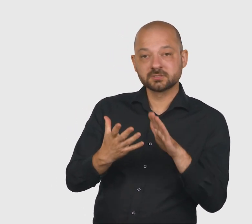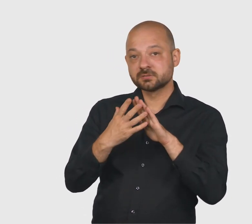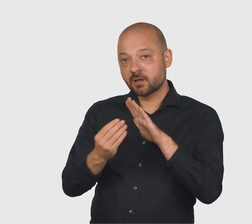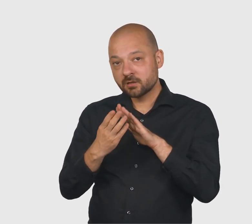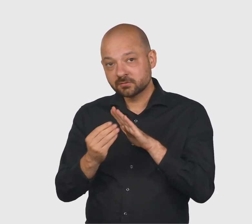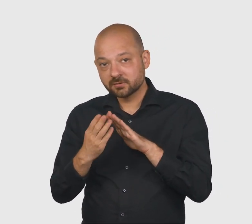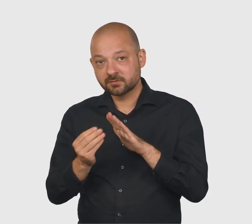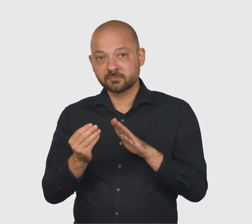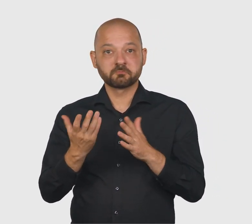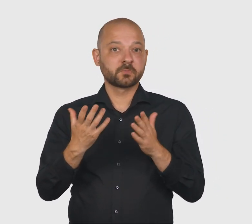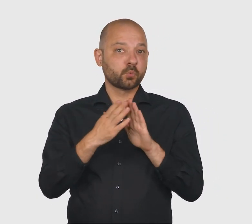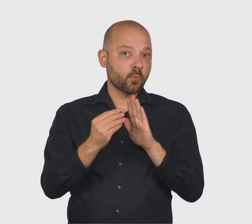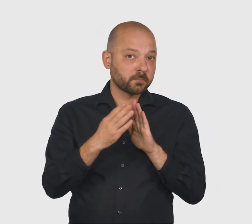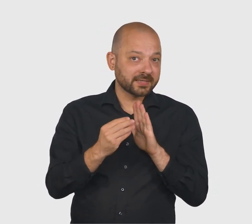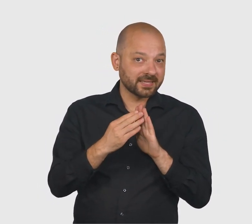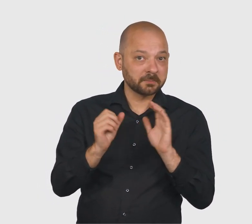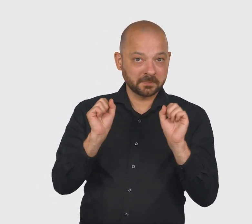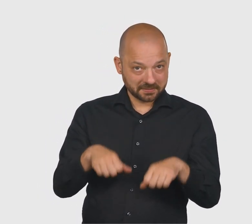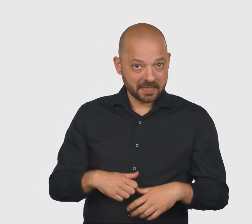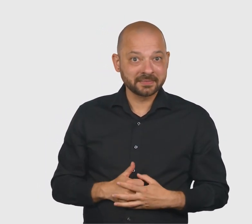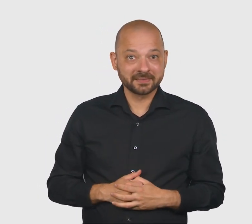zu scannen und zu kopieren.